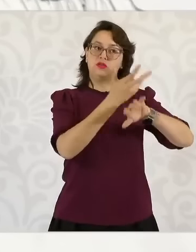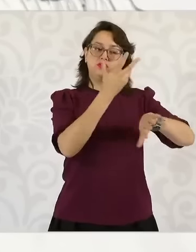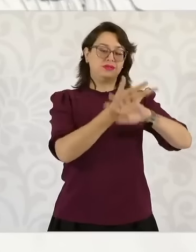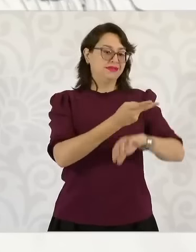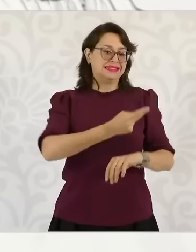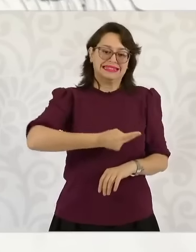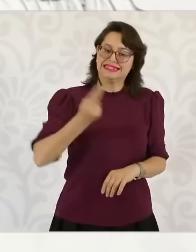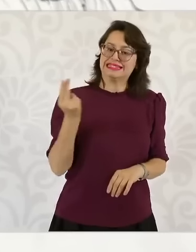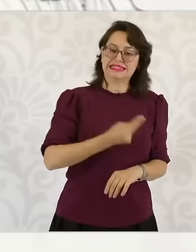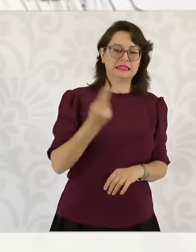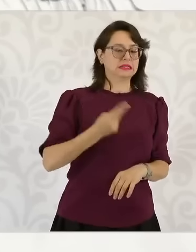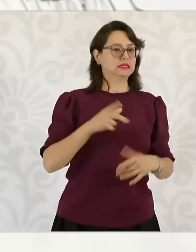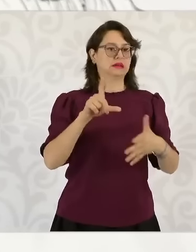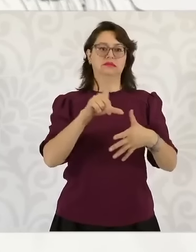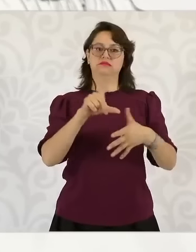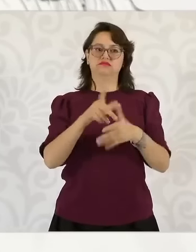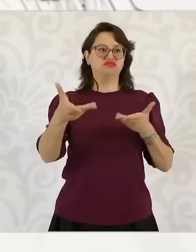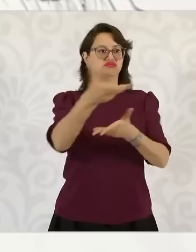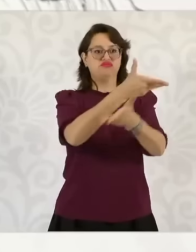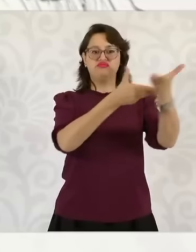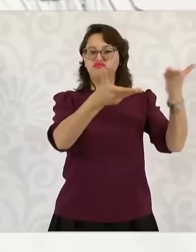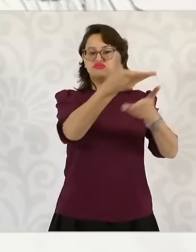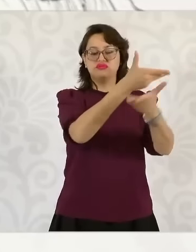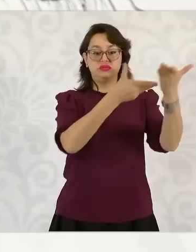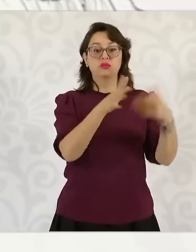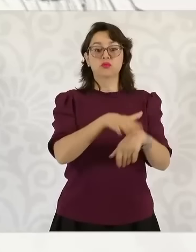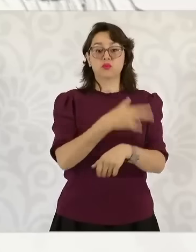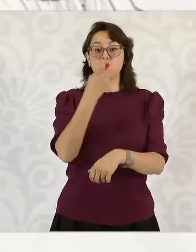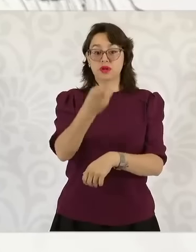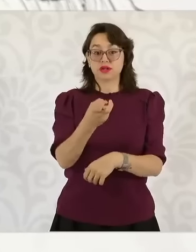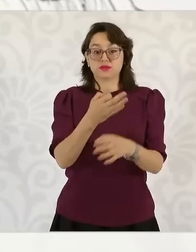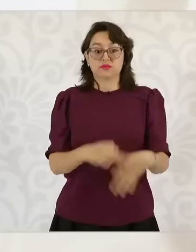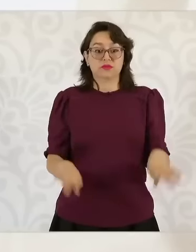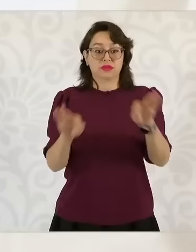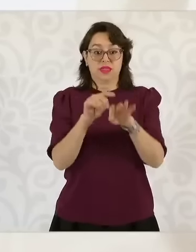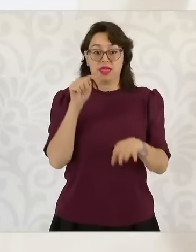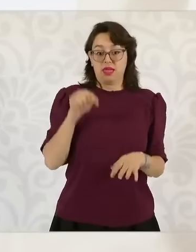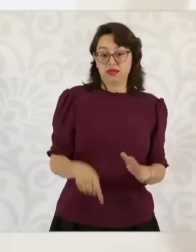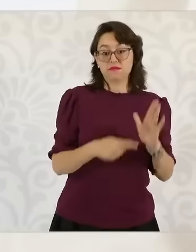es importante mencionarlo aquí porque nos da datos nos da información para que todas